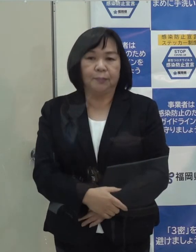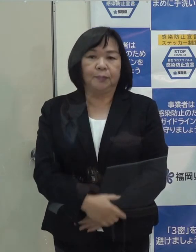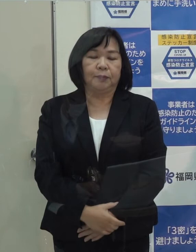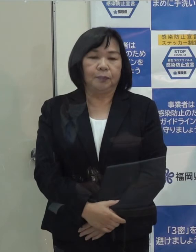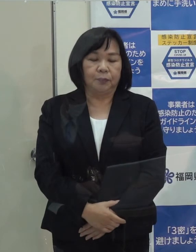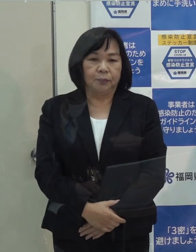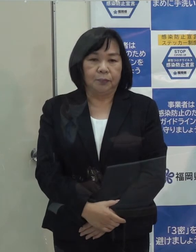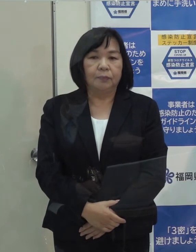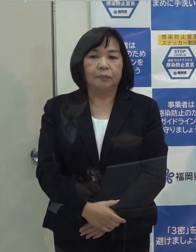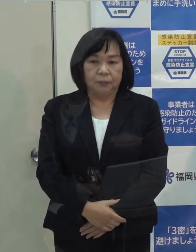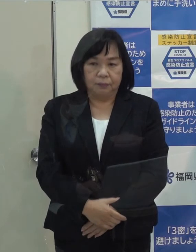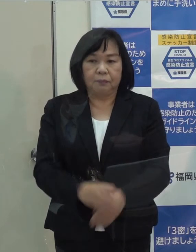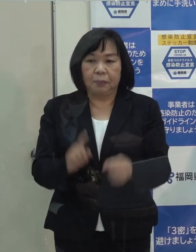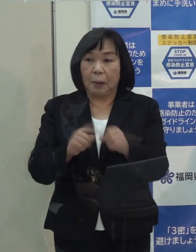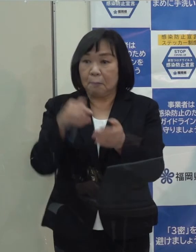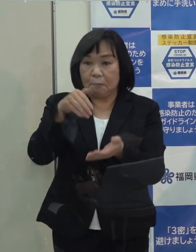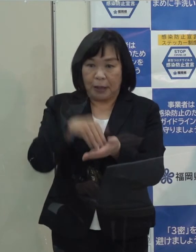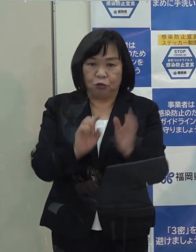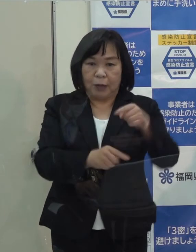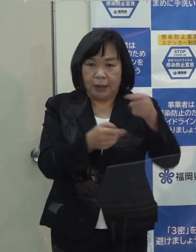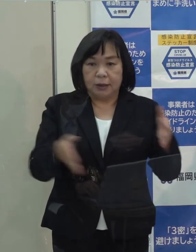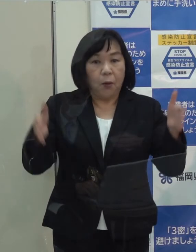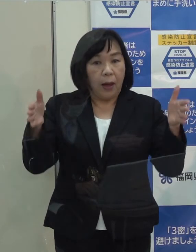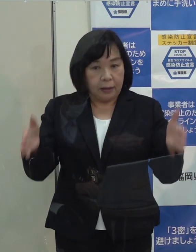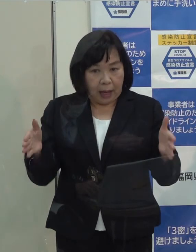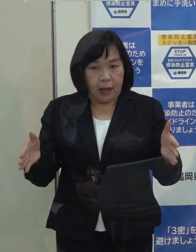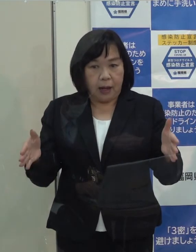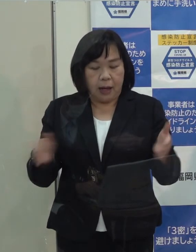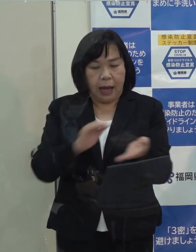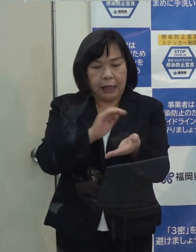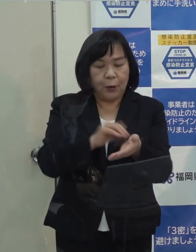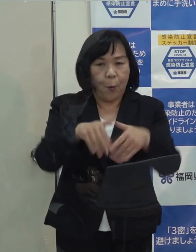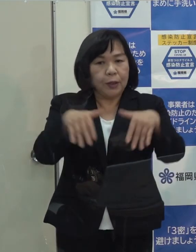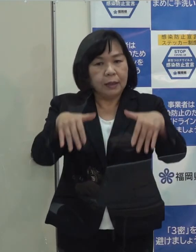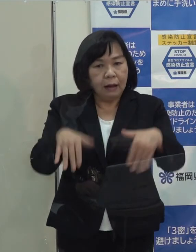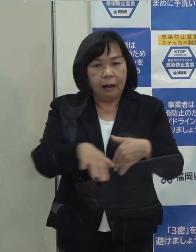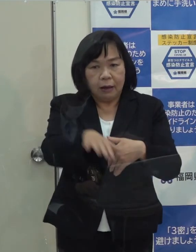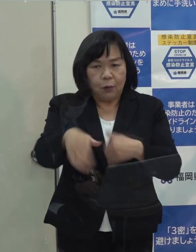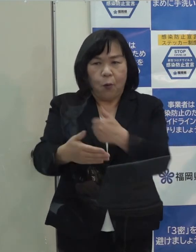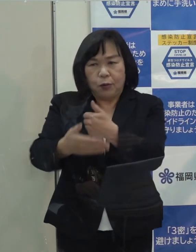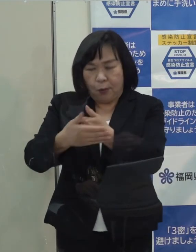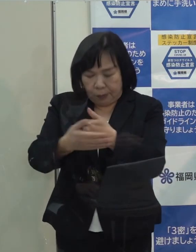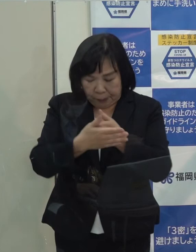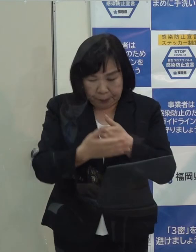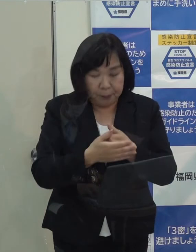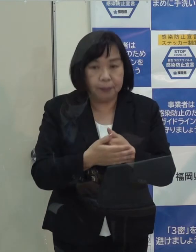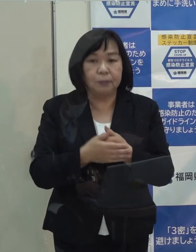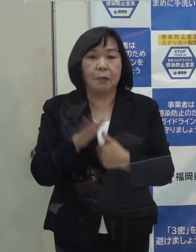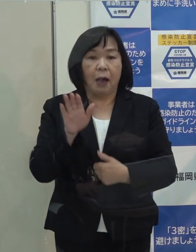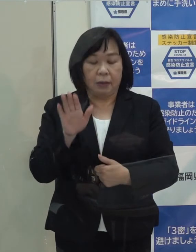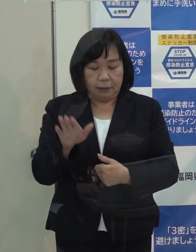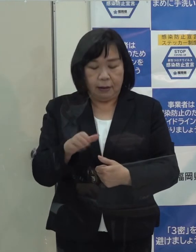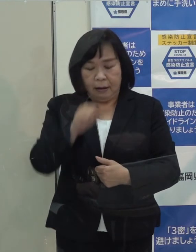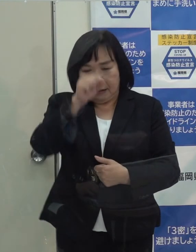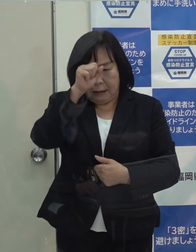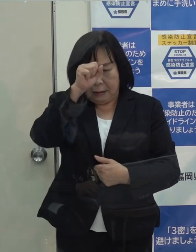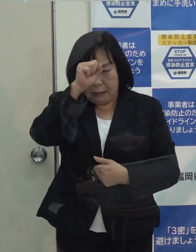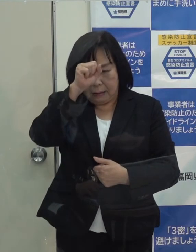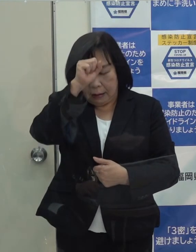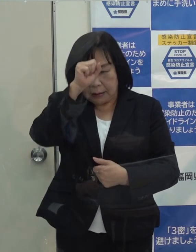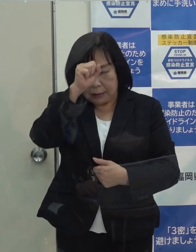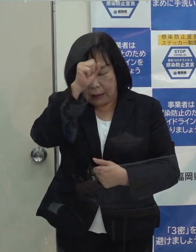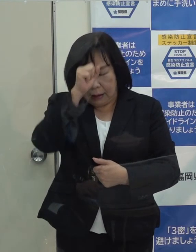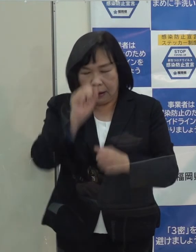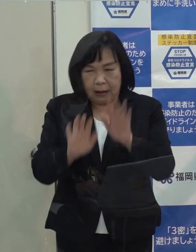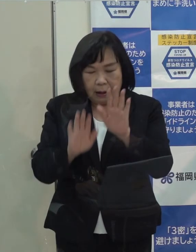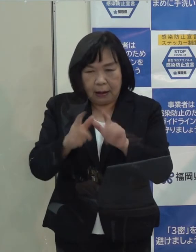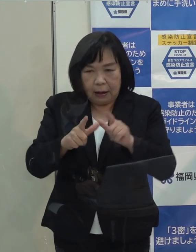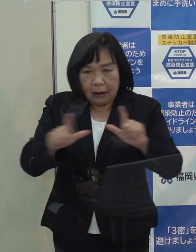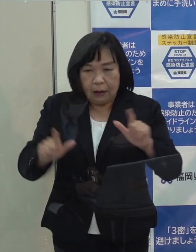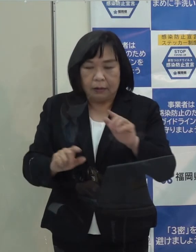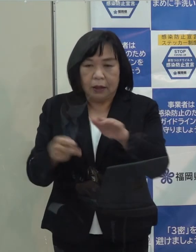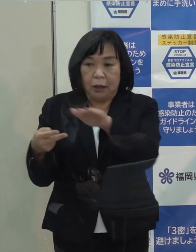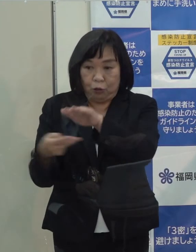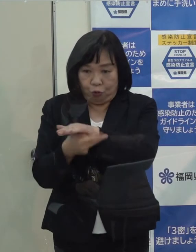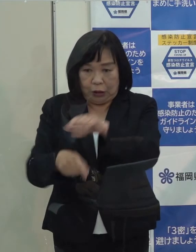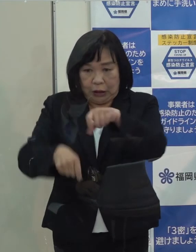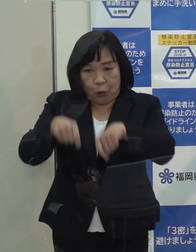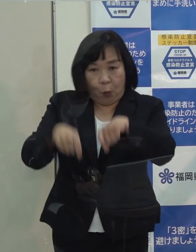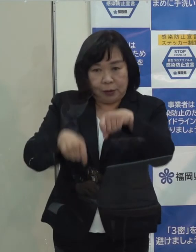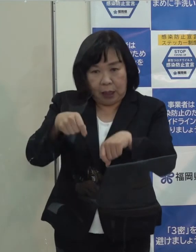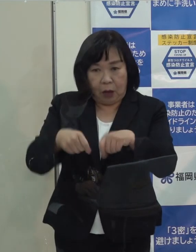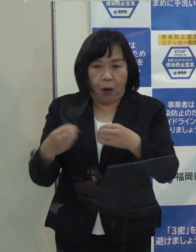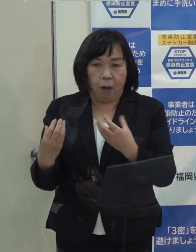また 年末年始も 医療機関の皆さん方の御協力をいただきながら 患者の発生状況に合わせて必要な入院調整を続けていきます